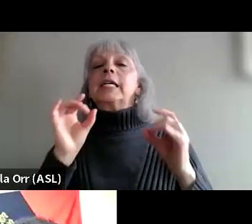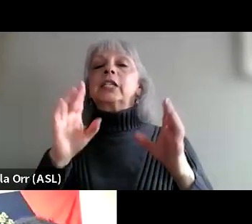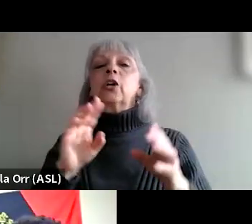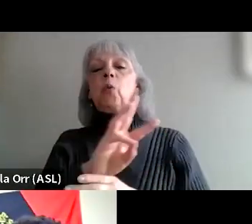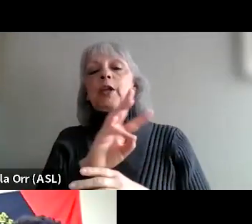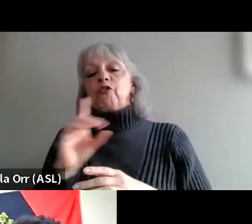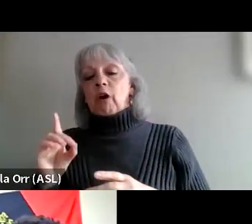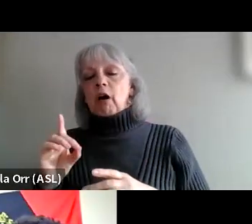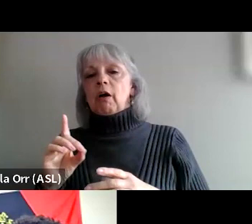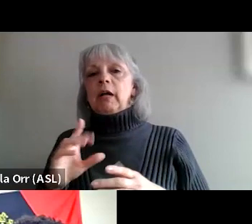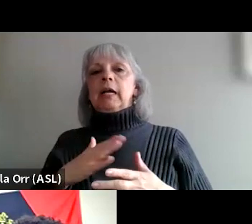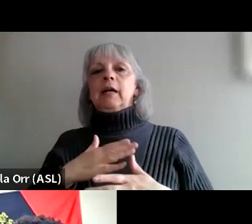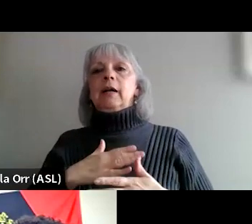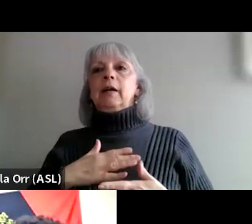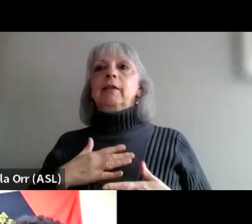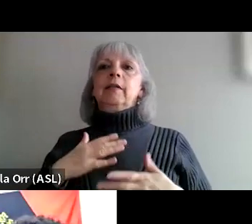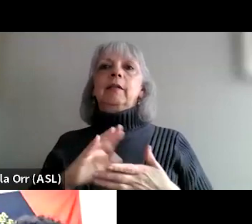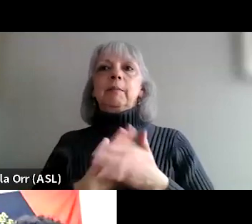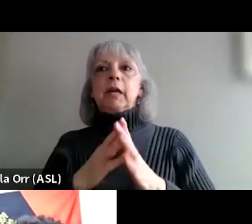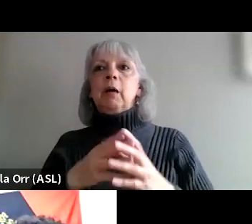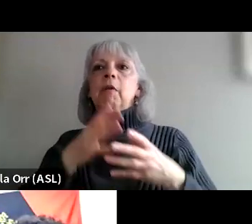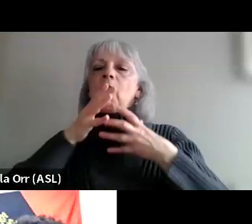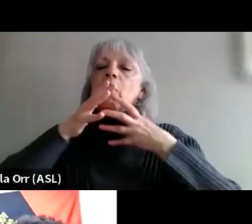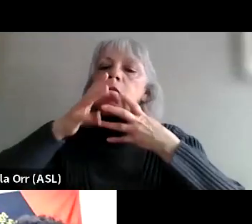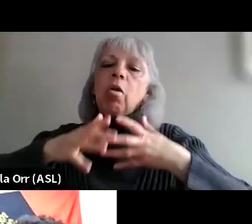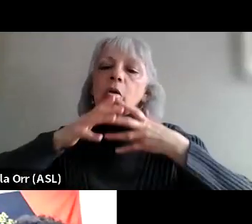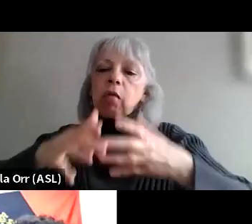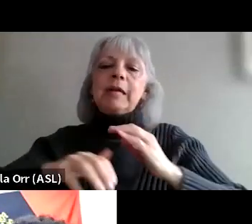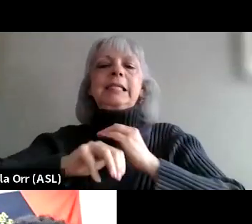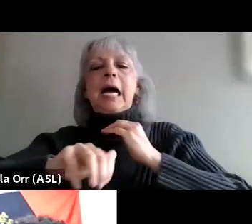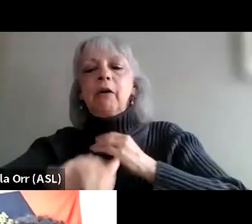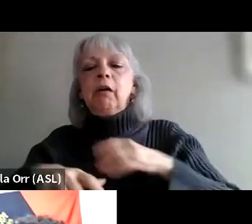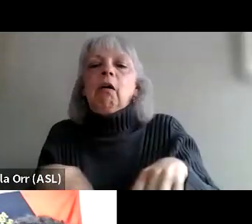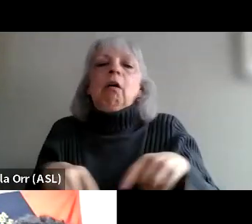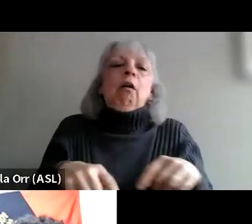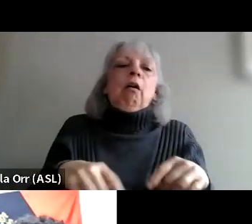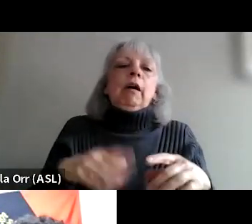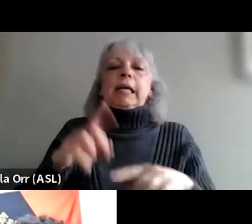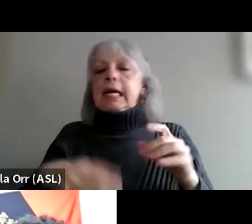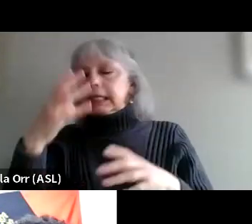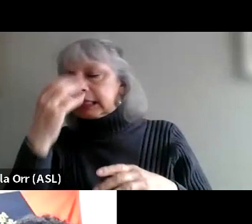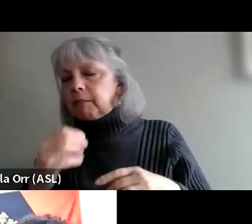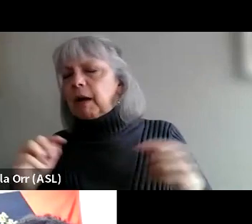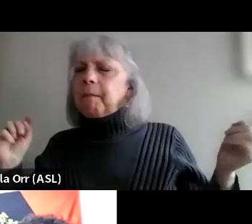vomita violentamente, tiene diarrea, temblores, escalofríos, ansiedad, insomnio, dolor intenso.